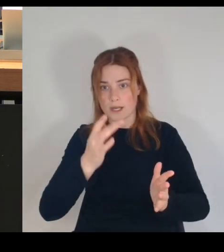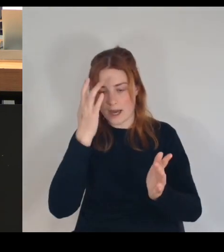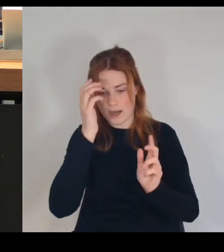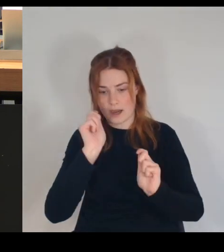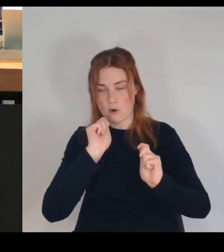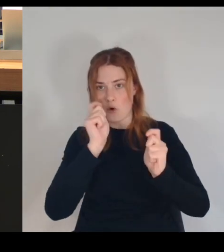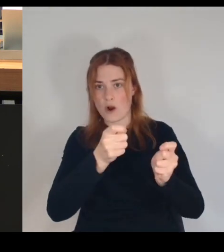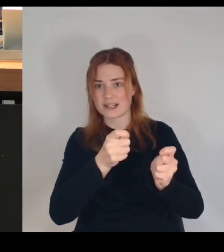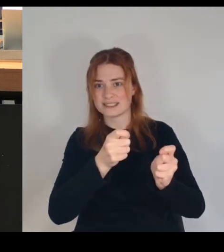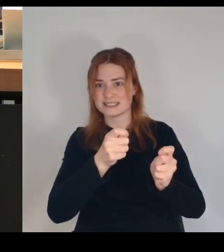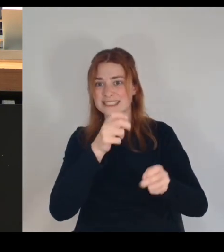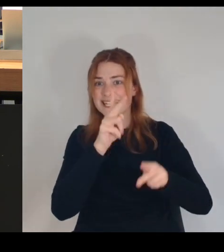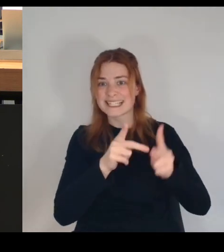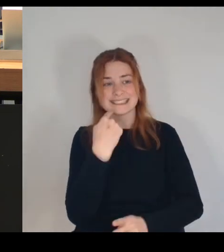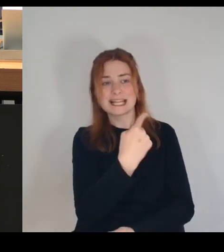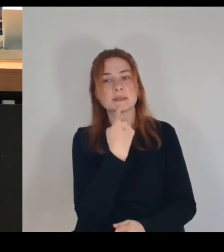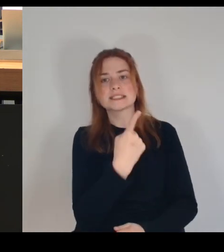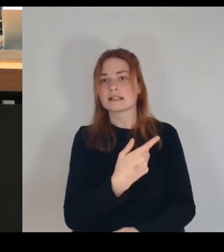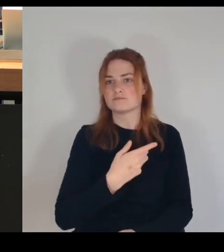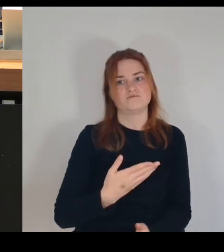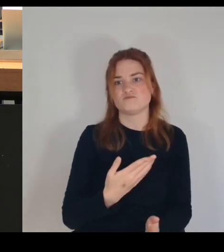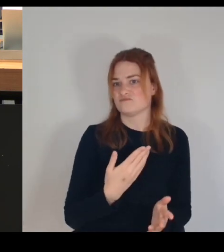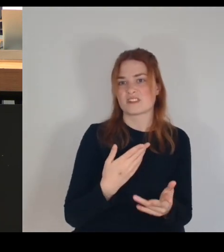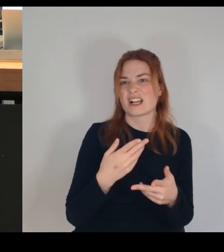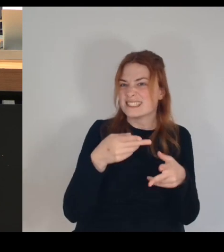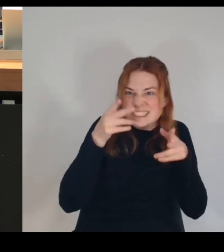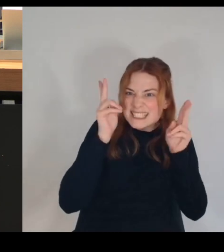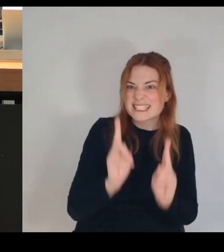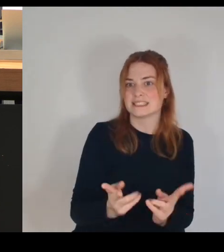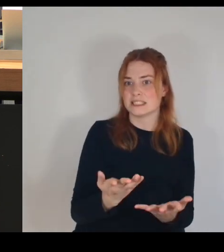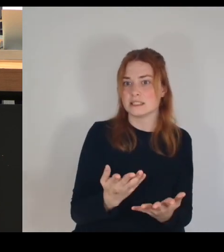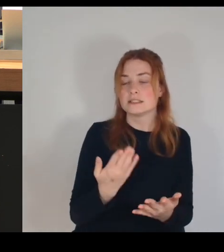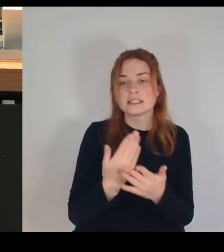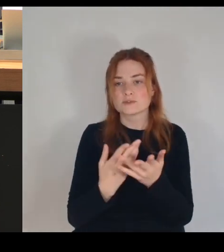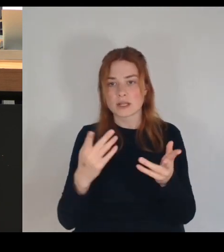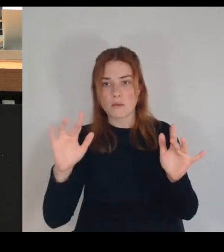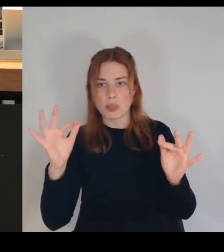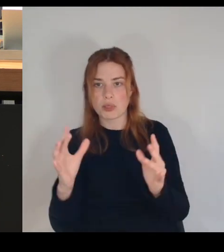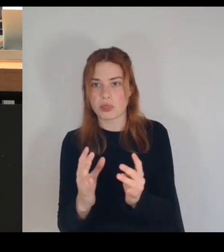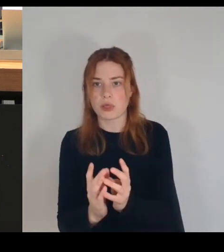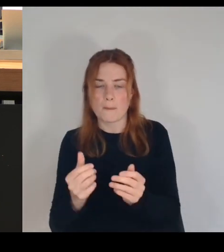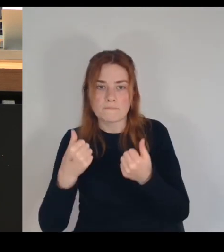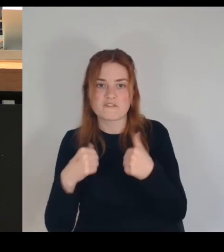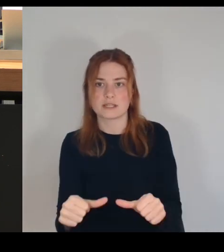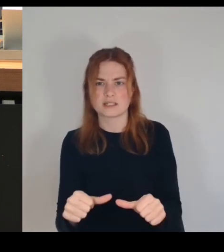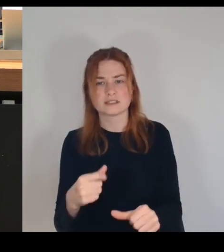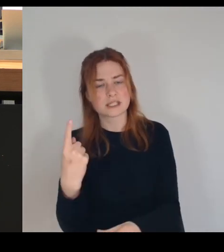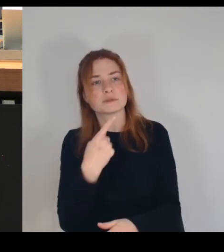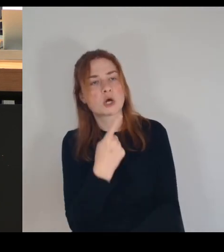Und wenn Sie sagen, das kümmert uns nicht, wir machen das so, wie wir Grüne das hier in unserem Hinterkopf haben, dann sind